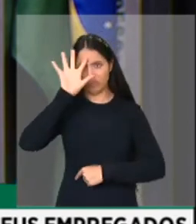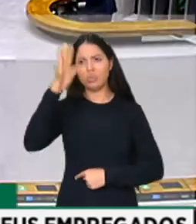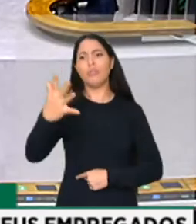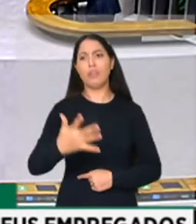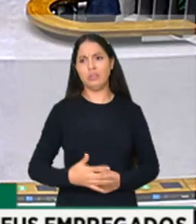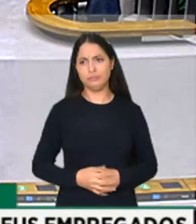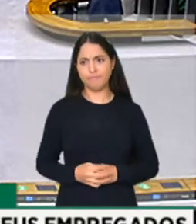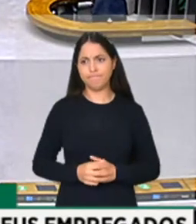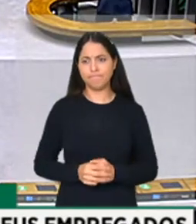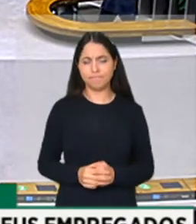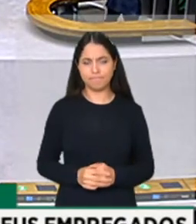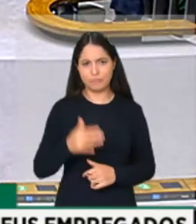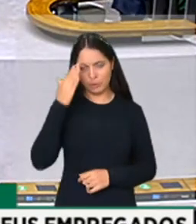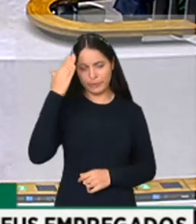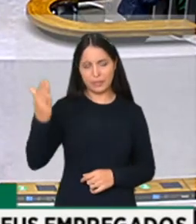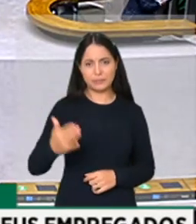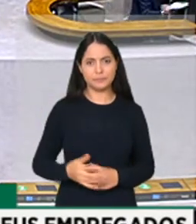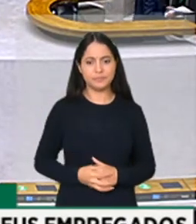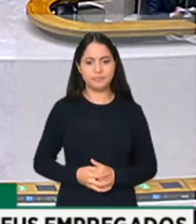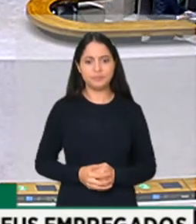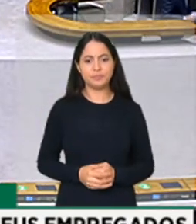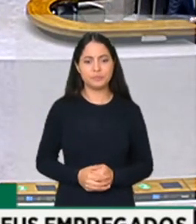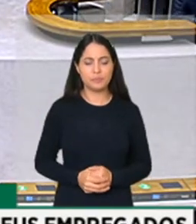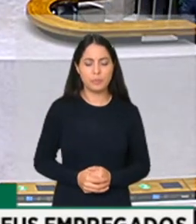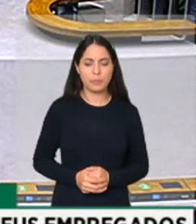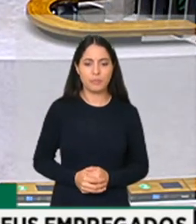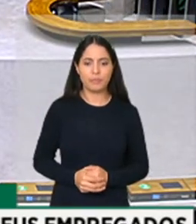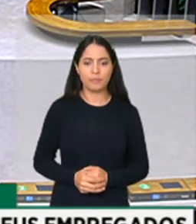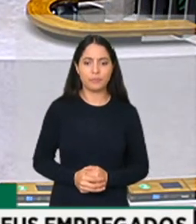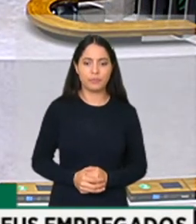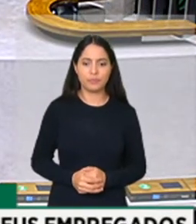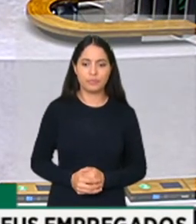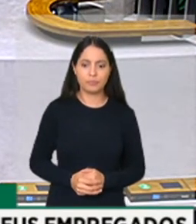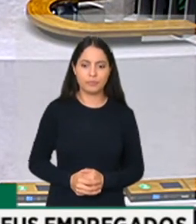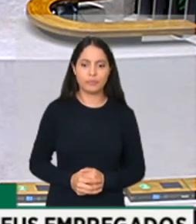TRAGÉDIA QUE ESTAMOS NOS METENDO, MUITO OBRIGADO. -- [PRESIDENTE]: ESTÁ